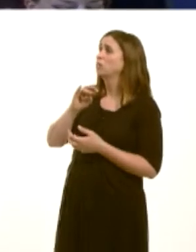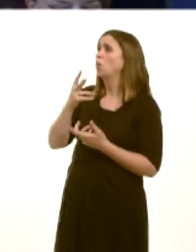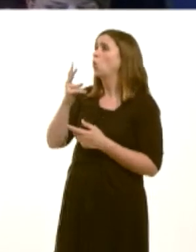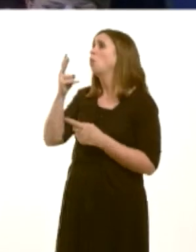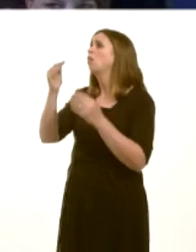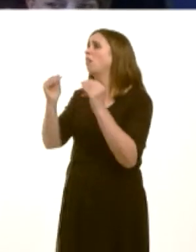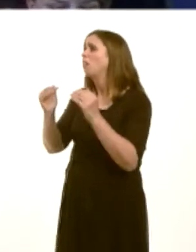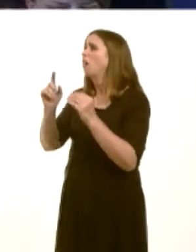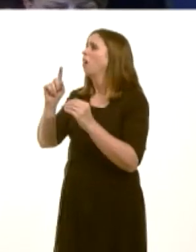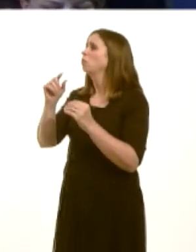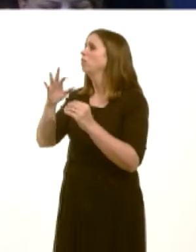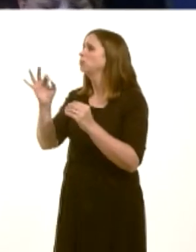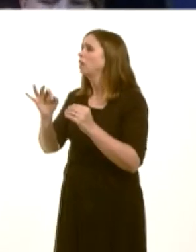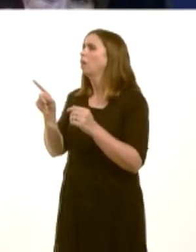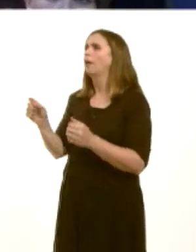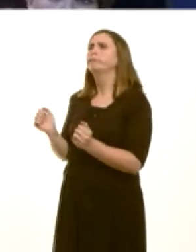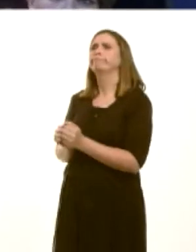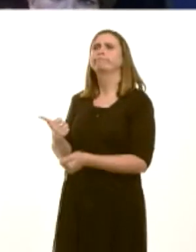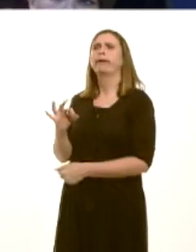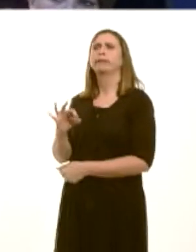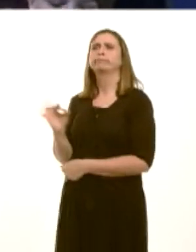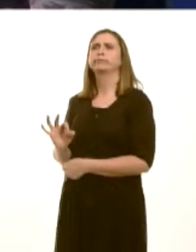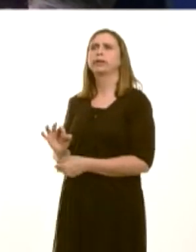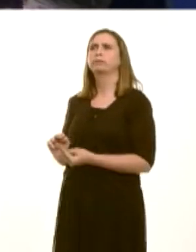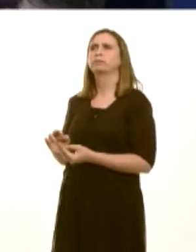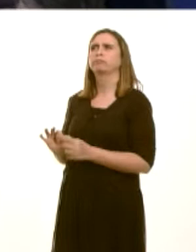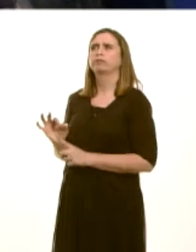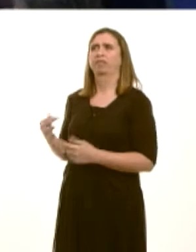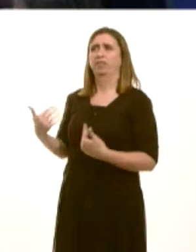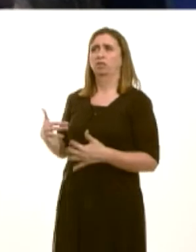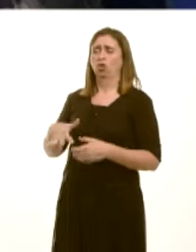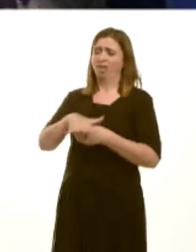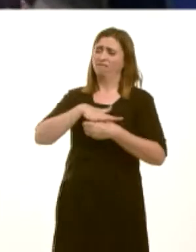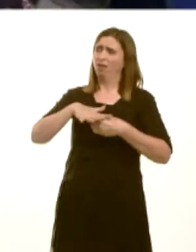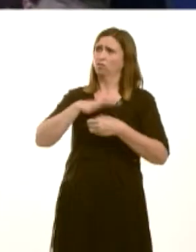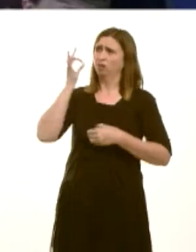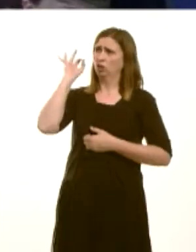pwyllgor amgylchedd ar ymweliad ag ardal yn Freiburg yn ddiweddar, lle mae nifer o dai